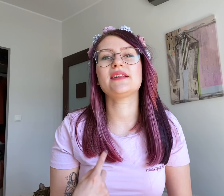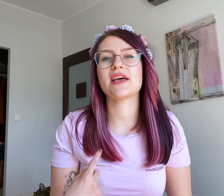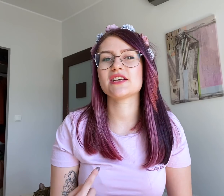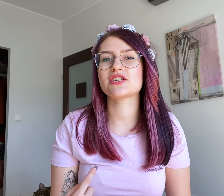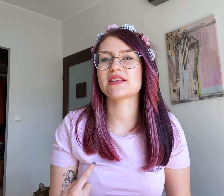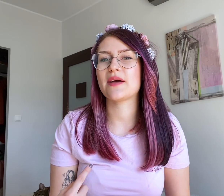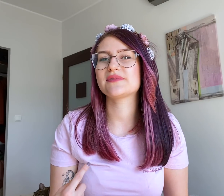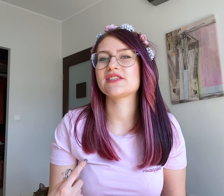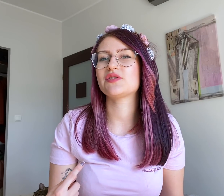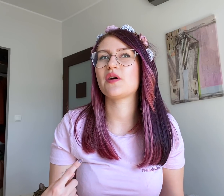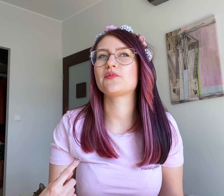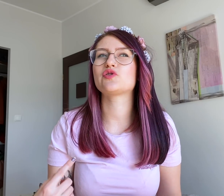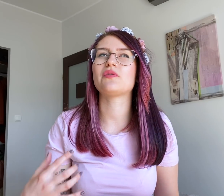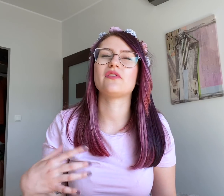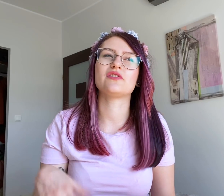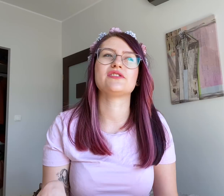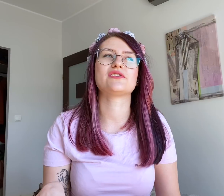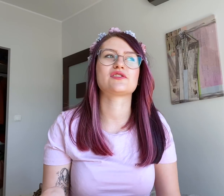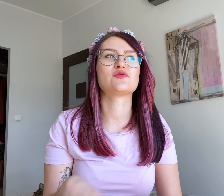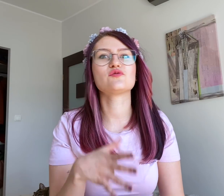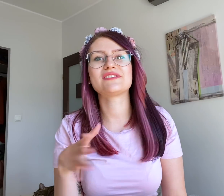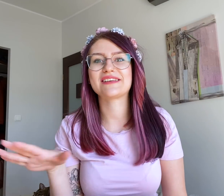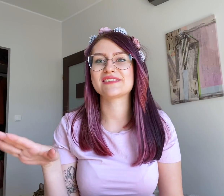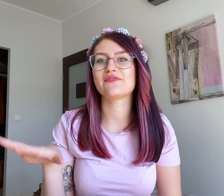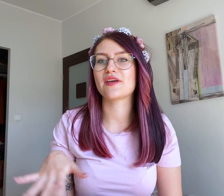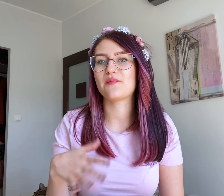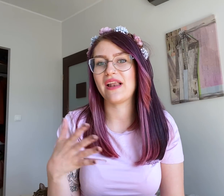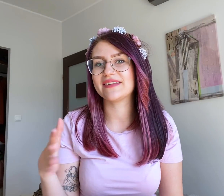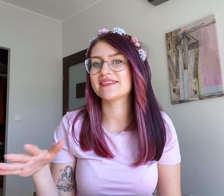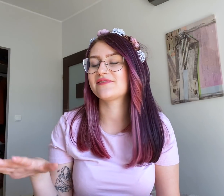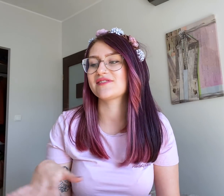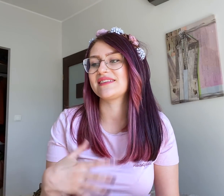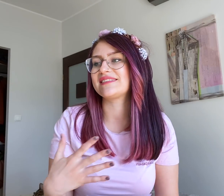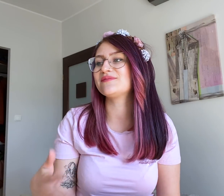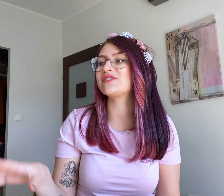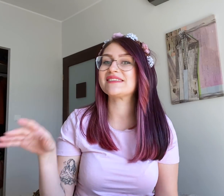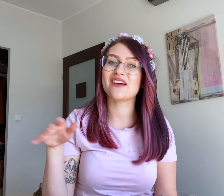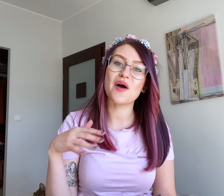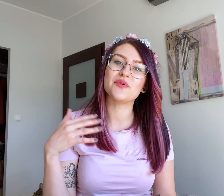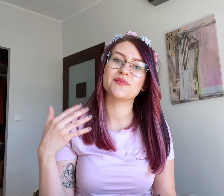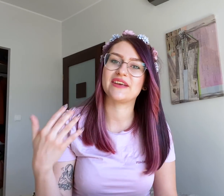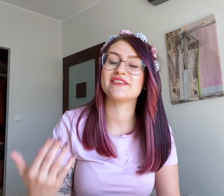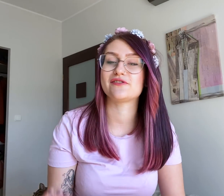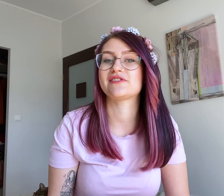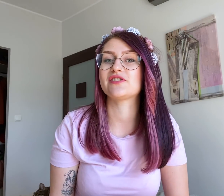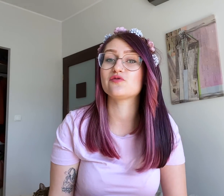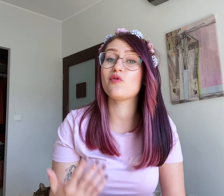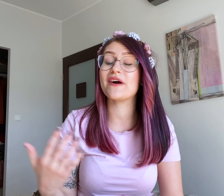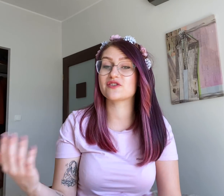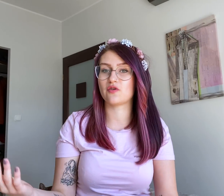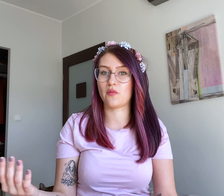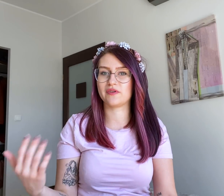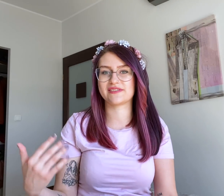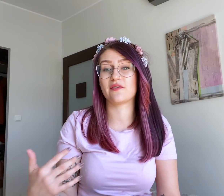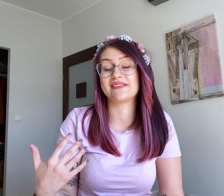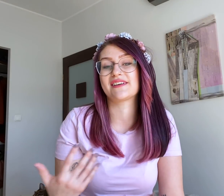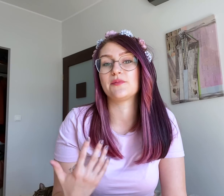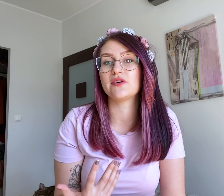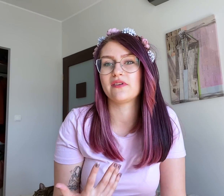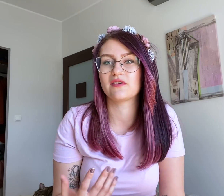Też tam zaczęłam już powoli snuć takie swoje plany związane z tym, że chciałabym kiedyś zostać tłumaczką polskiego języka migowego,